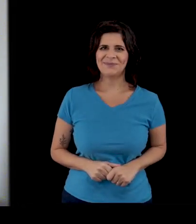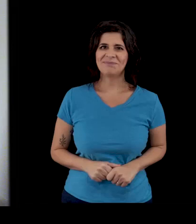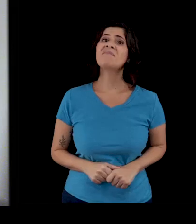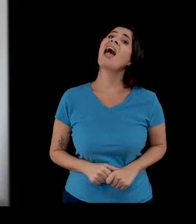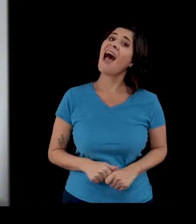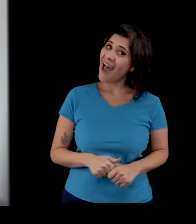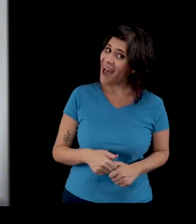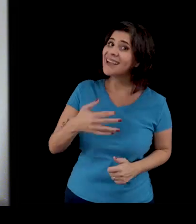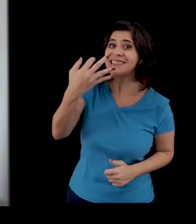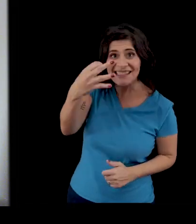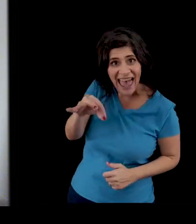Olha! Isso mesmo!